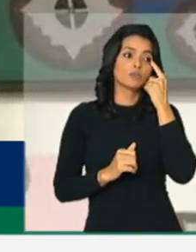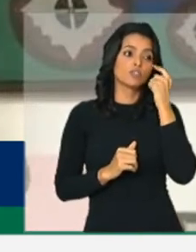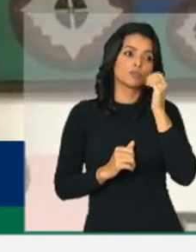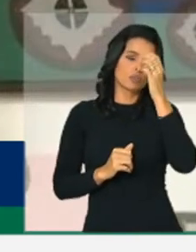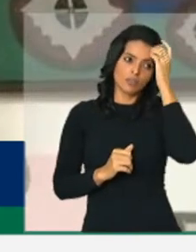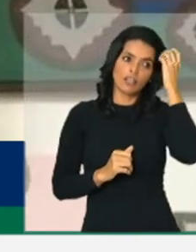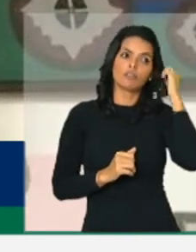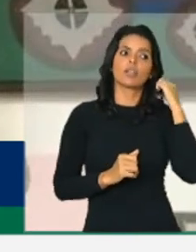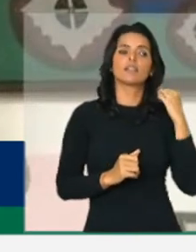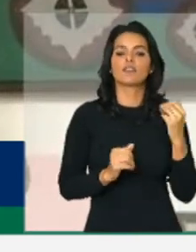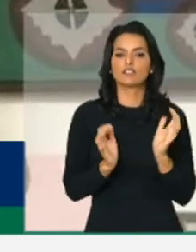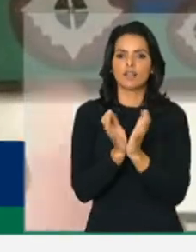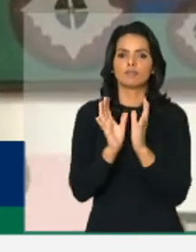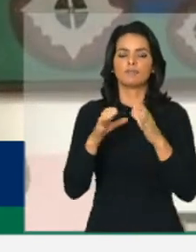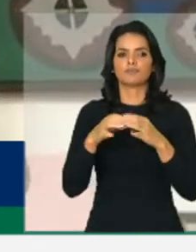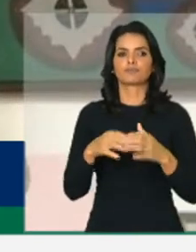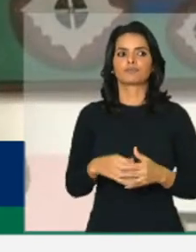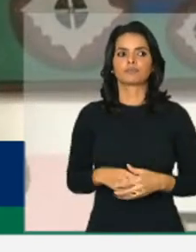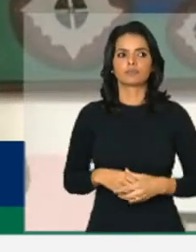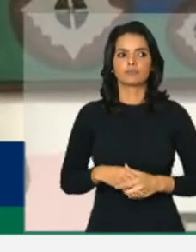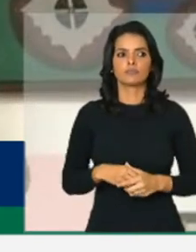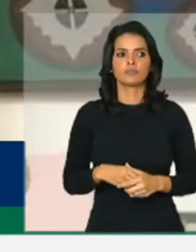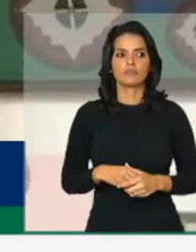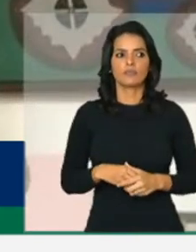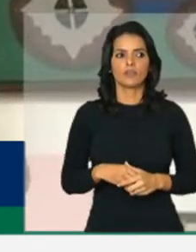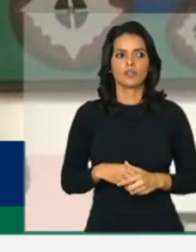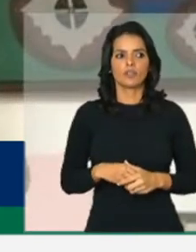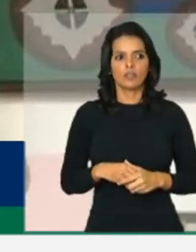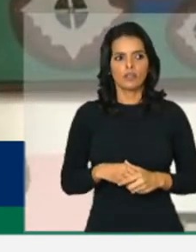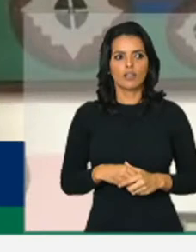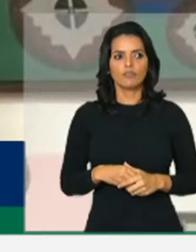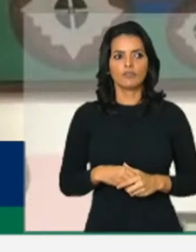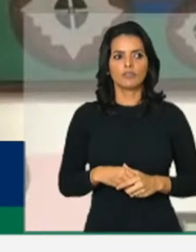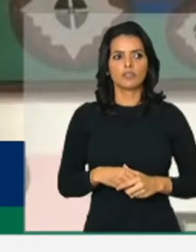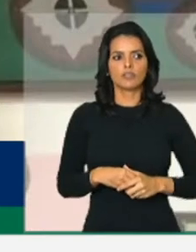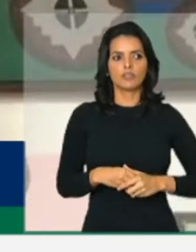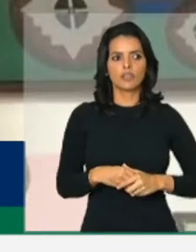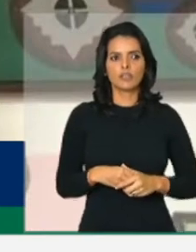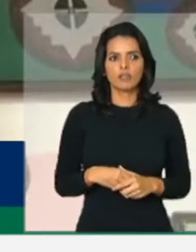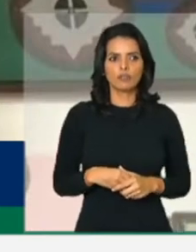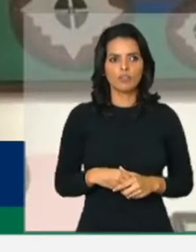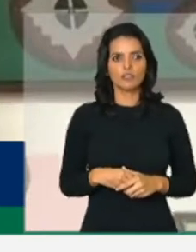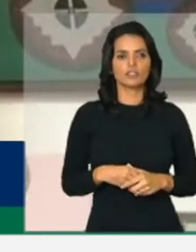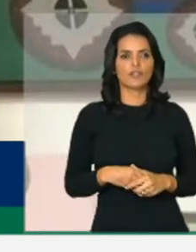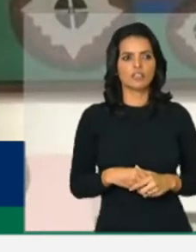NÓS JÁ IDENTIFICAMOS COMO SEUS DIREITOS. PORQUE ALGUMAS DESSAS TRABALHADORAS AINDA SE QUEIXAM E A FNAT ERRADO SABE